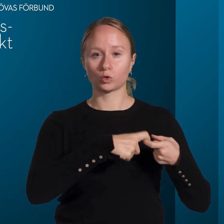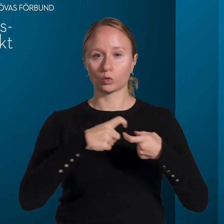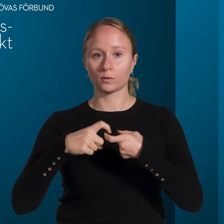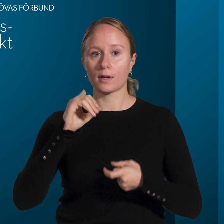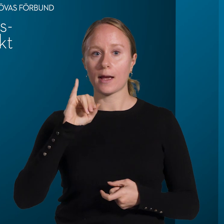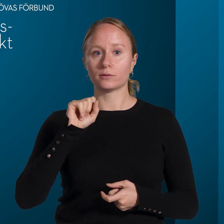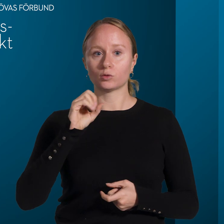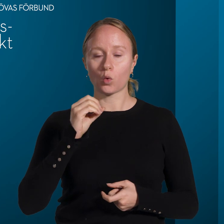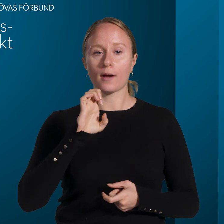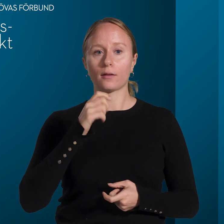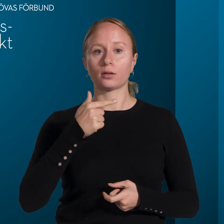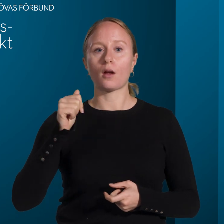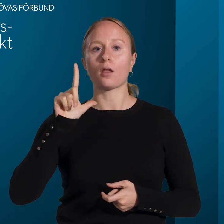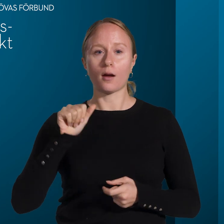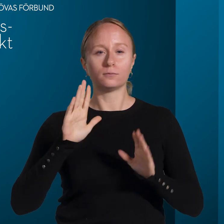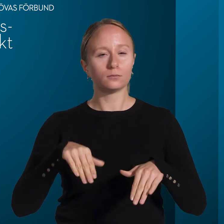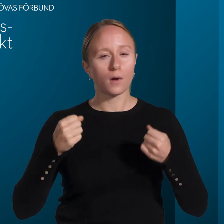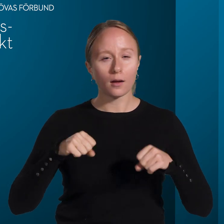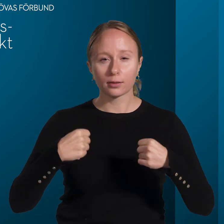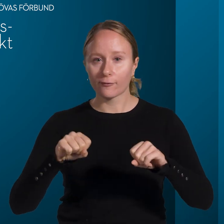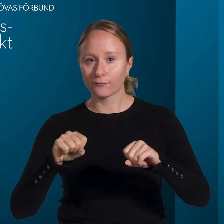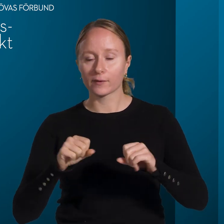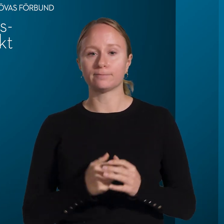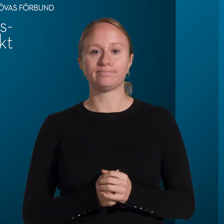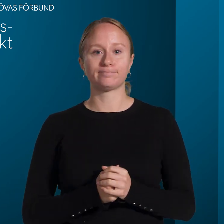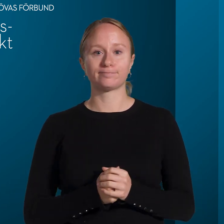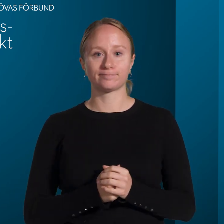och syskonen Iso-Ettala var aktiva inom gemenskapen.